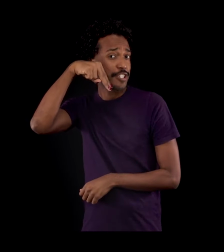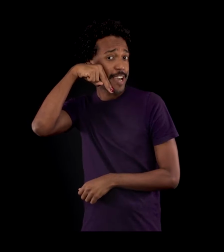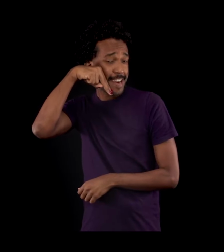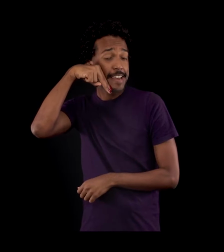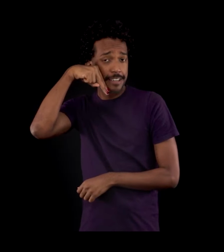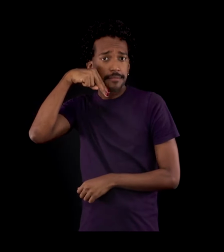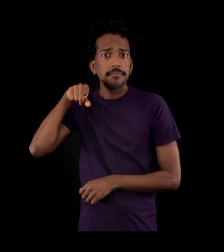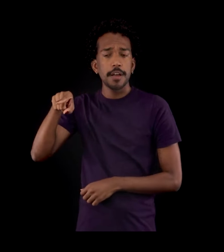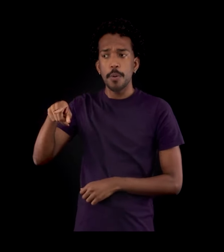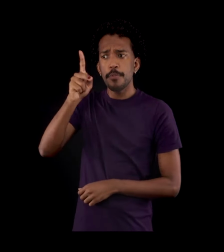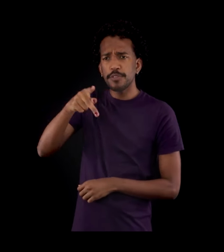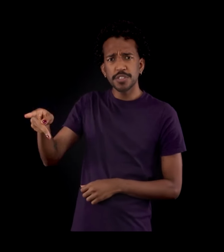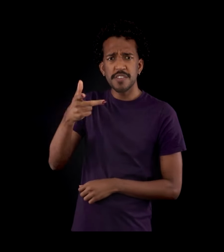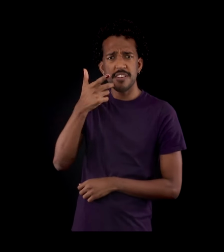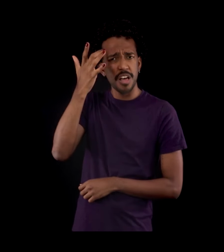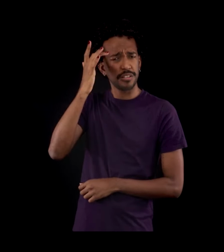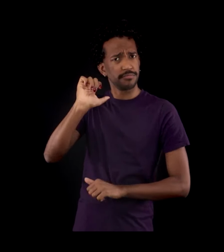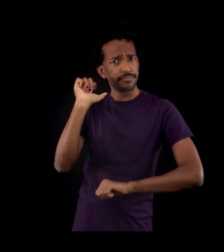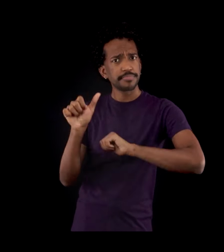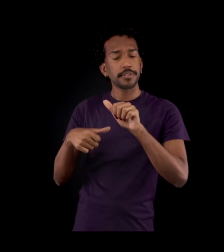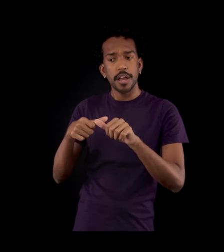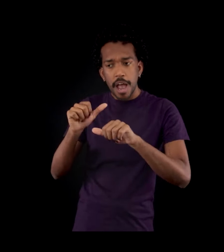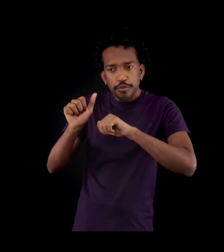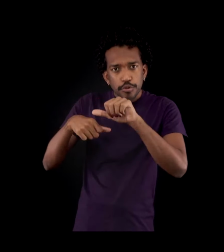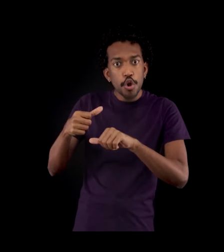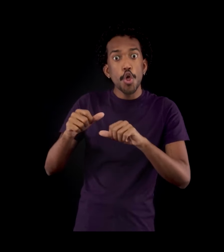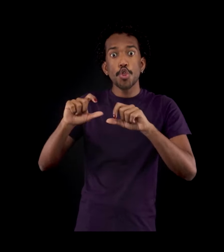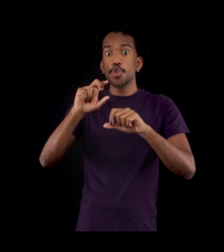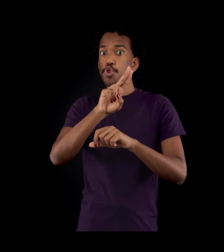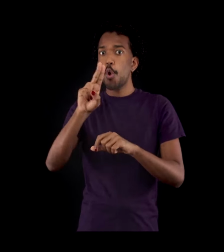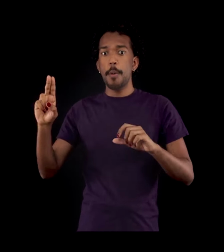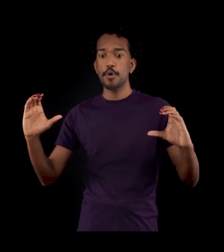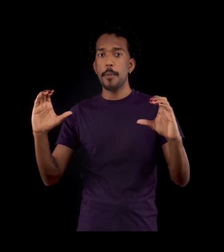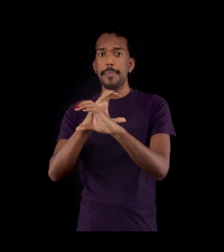achou que teve uma transformação porque o nome todo era iorubá.